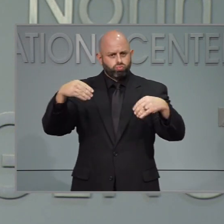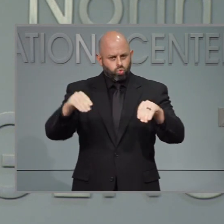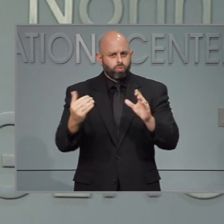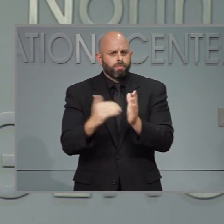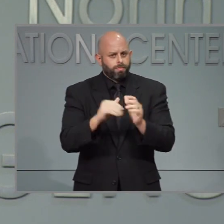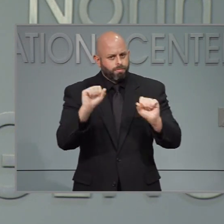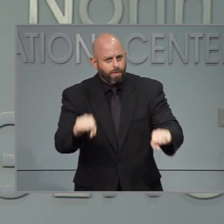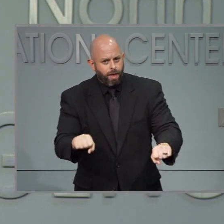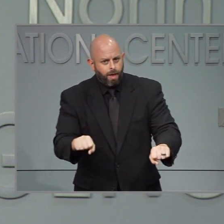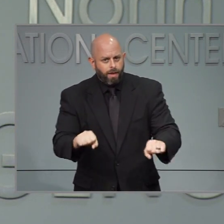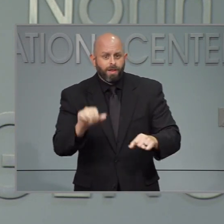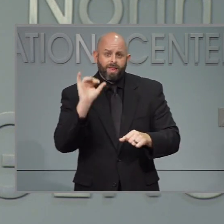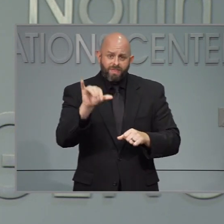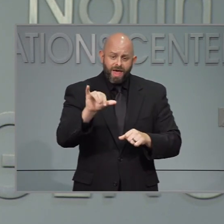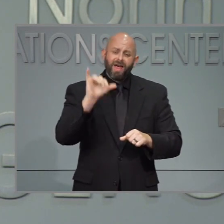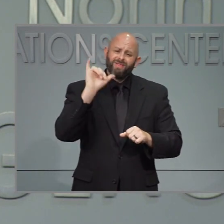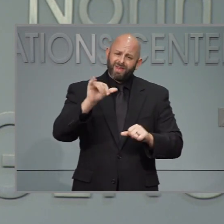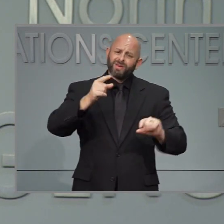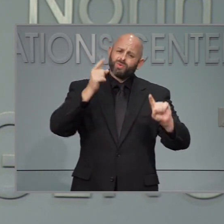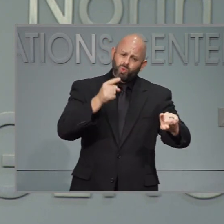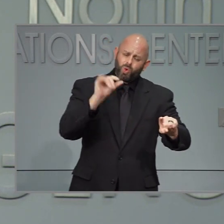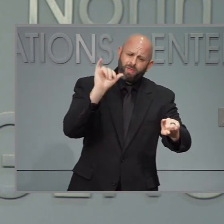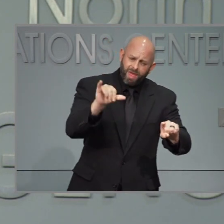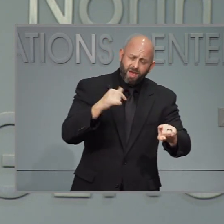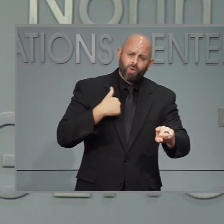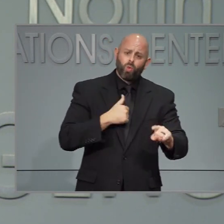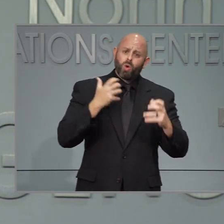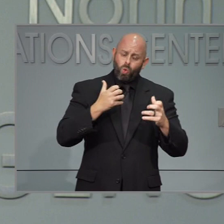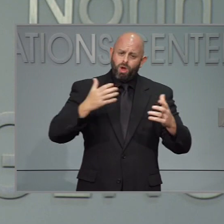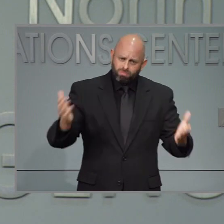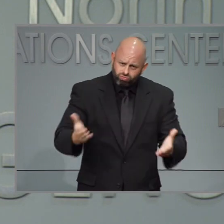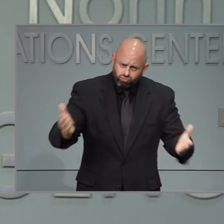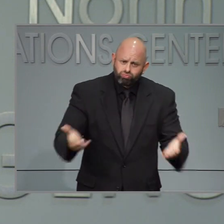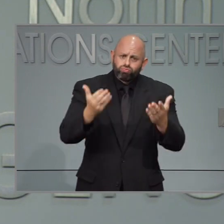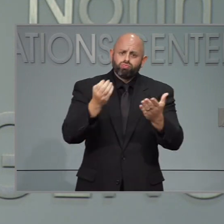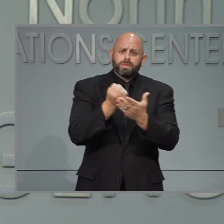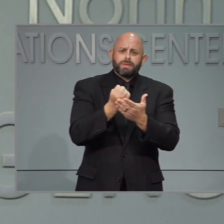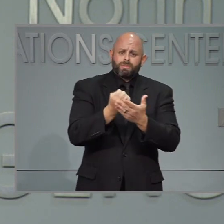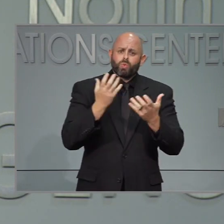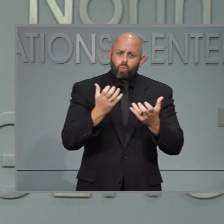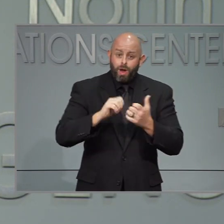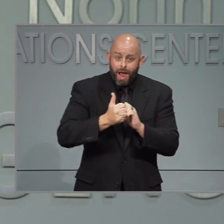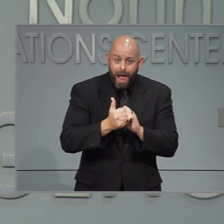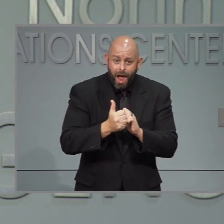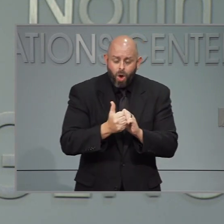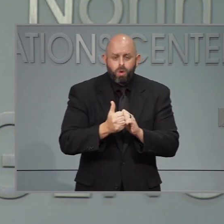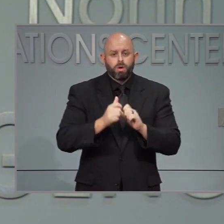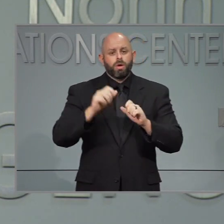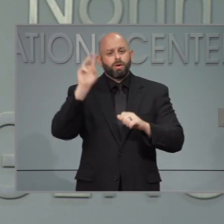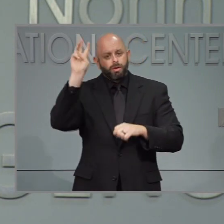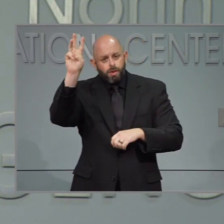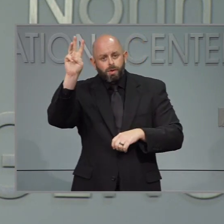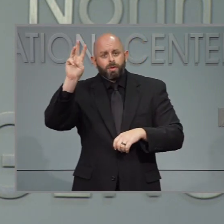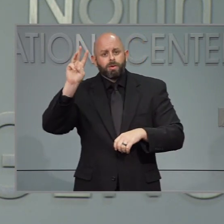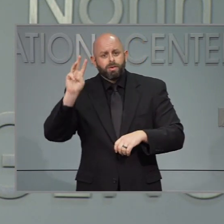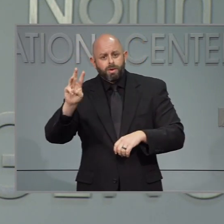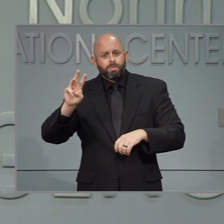personas tienen más seguridad por eso misión, Avantis que es es la manera en que realmente podemos superar y mejorar la